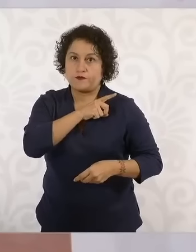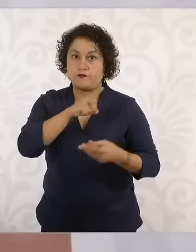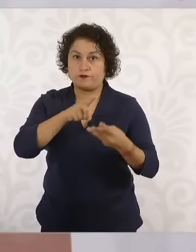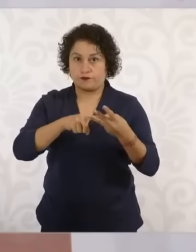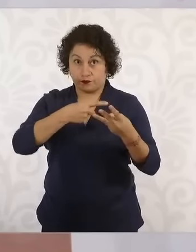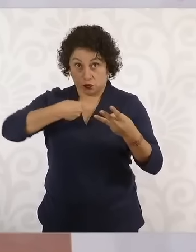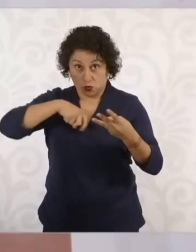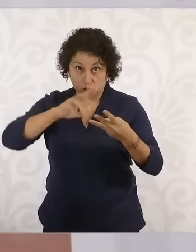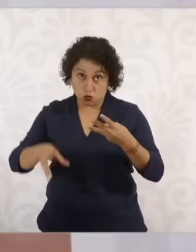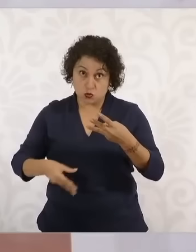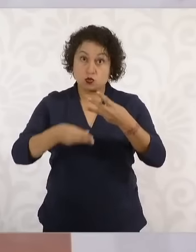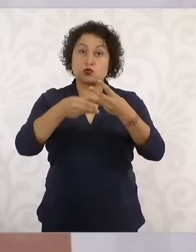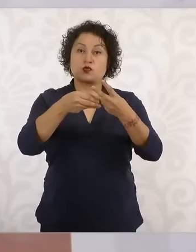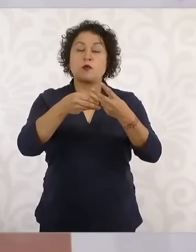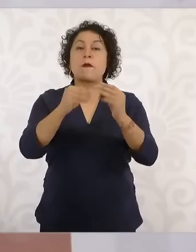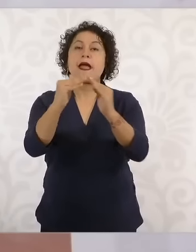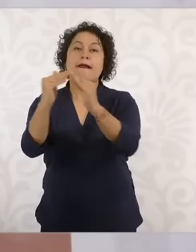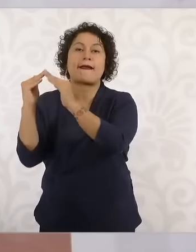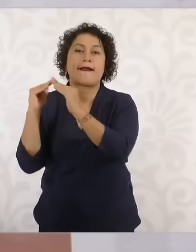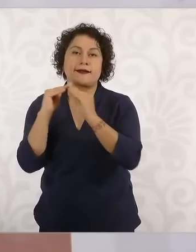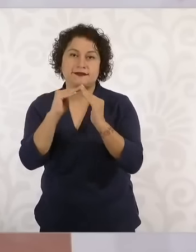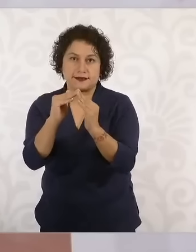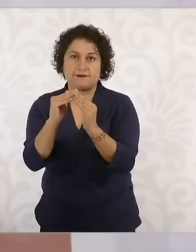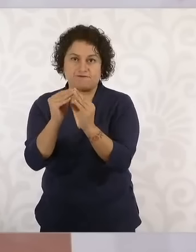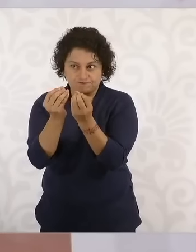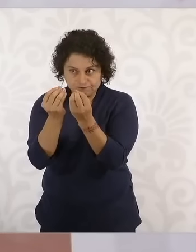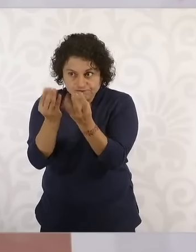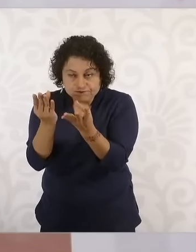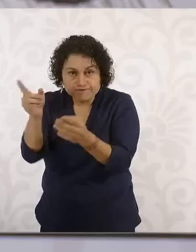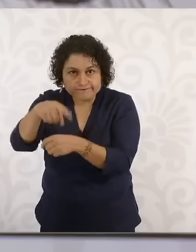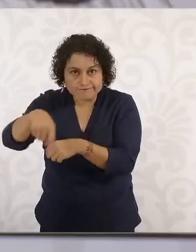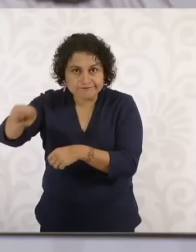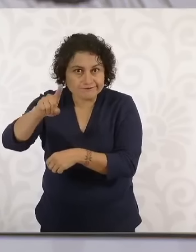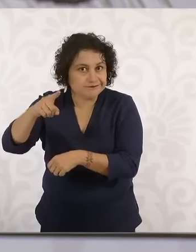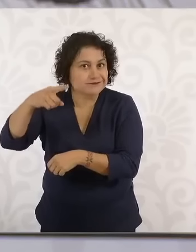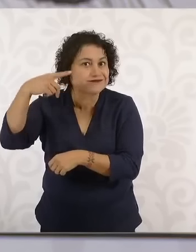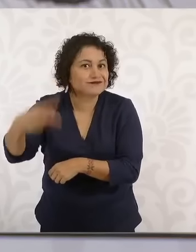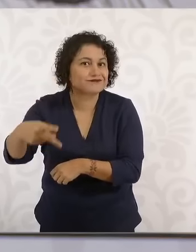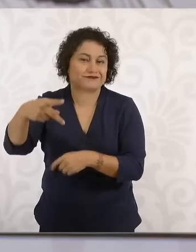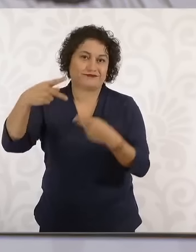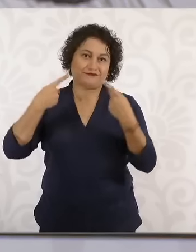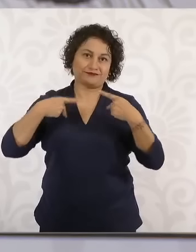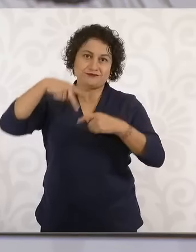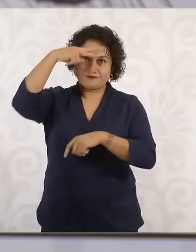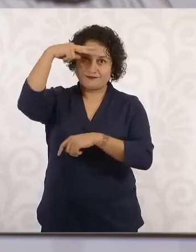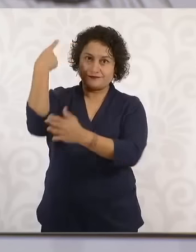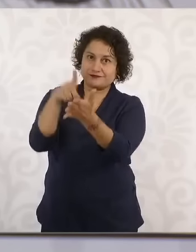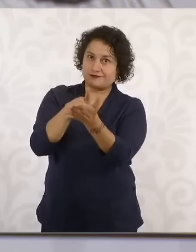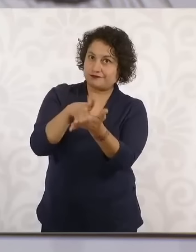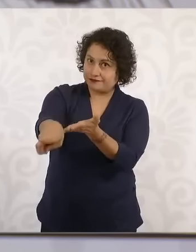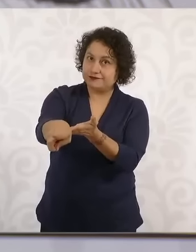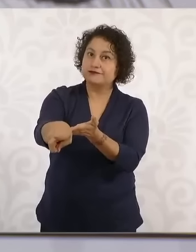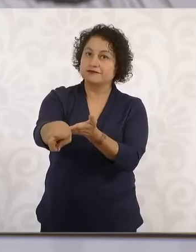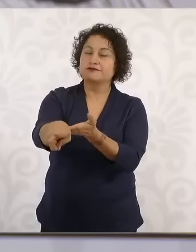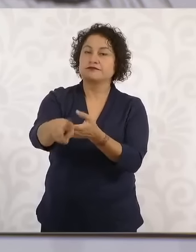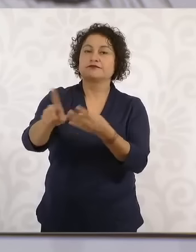derechos fundamentales de las y los mexicanos, programas de bienestar y obras públicas,